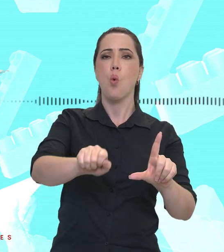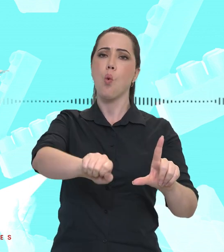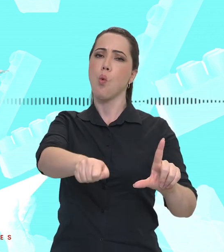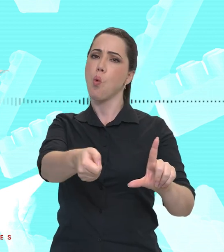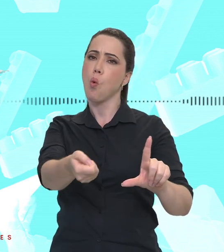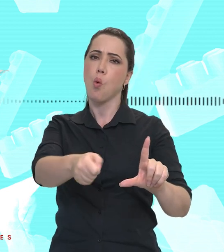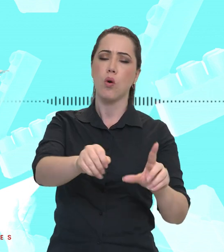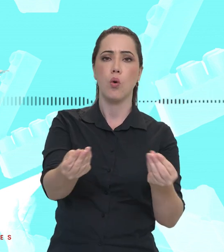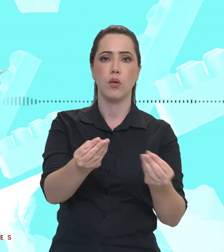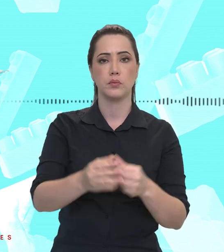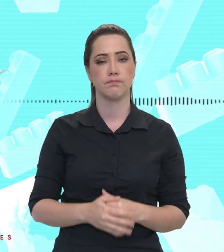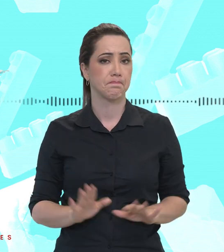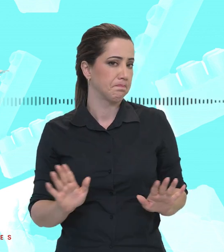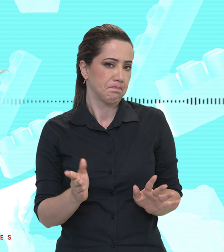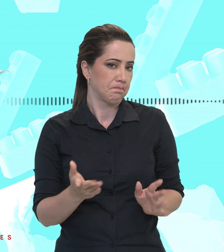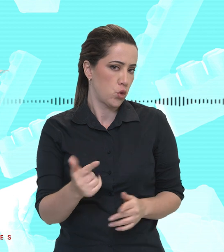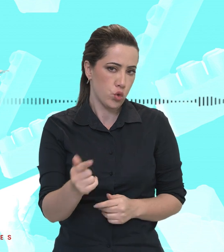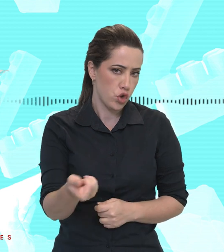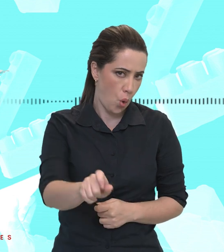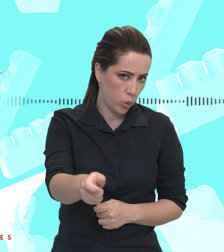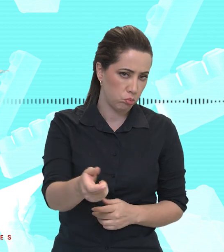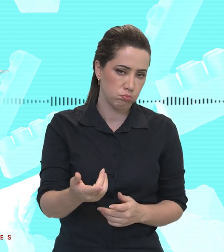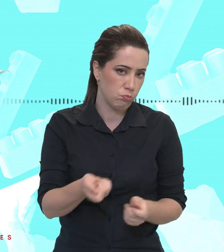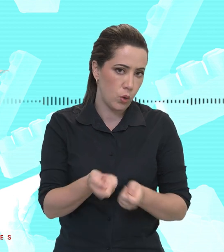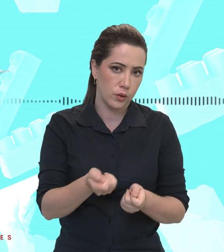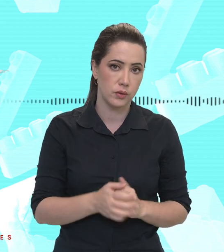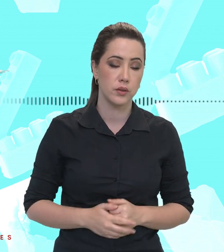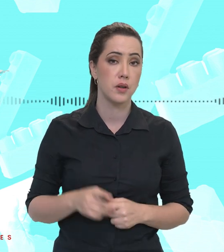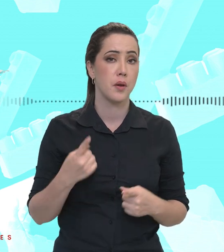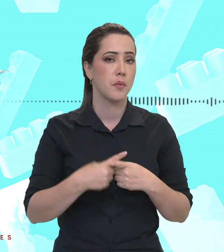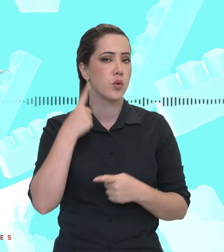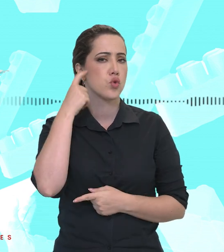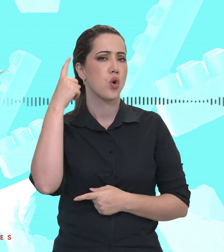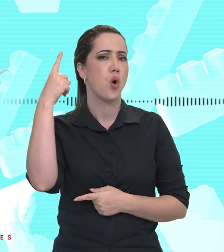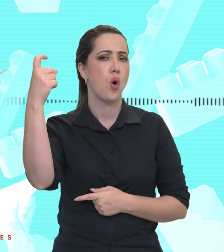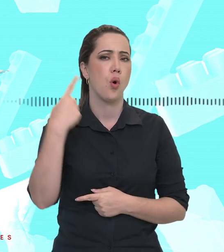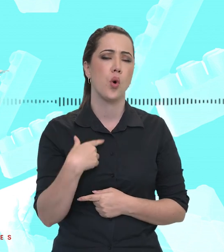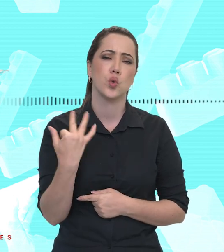[Ana Rosa] Como é que controlava? Não controlava… O problema é o choro que não passava, aquele